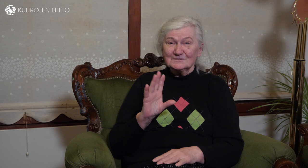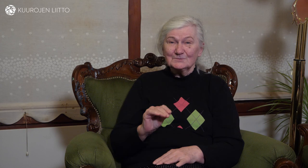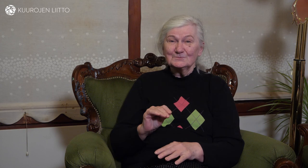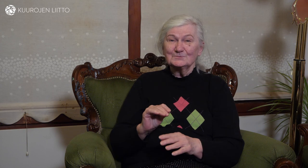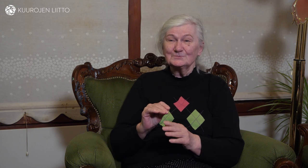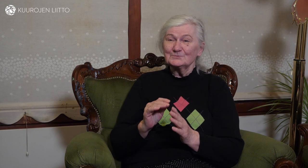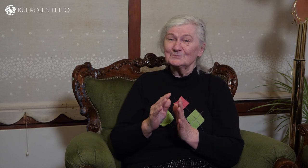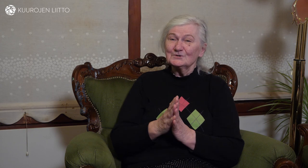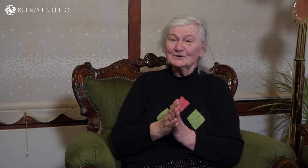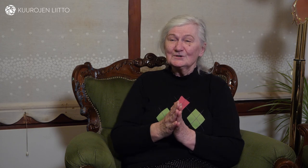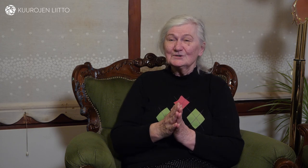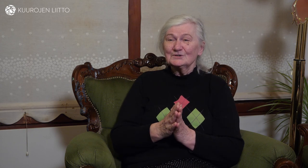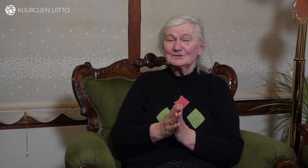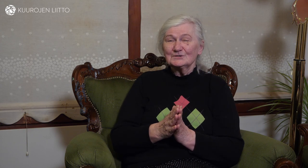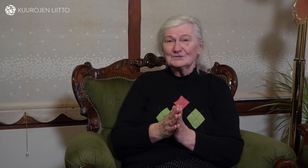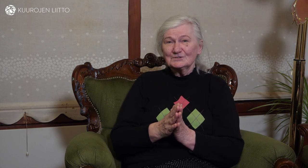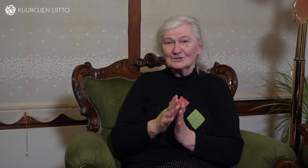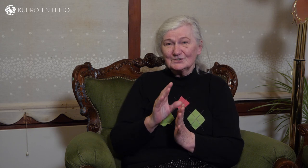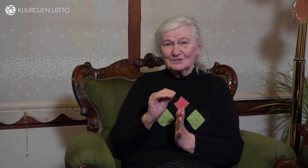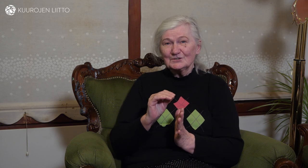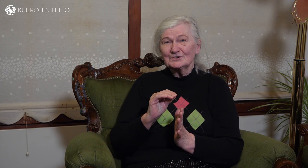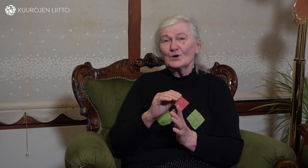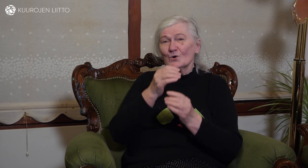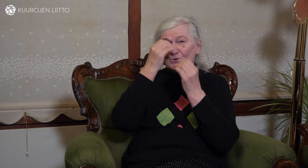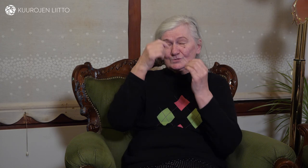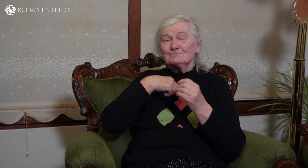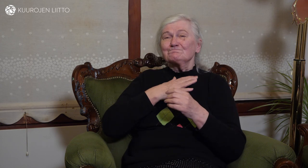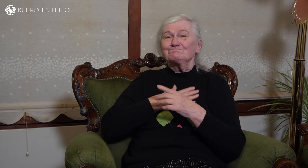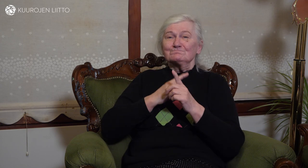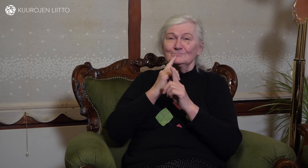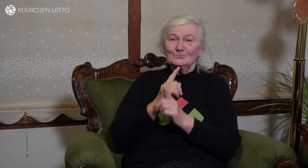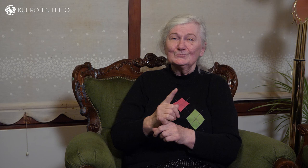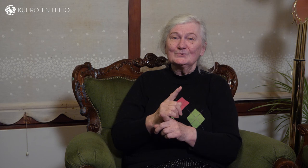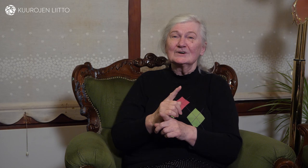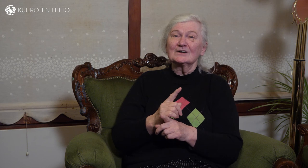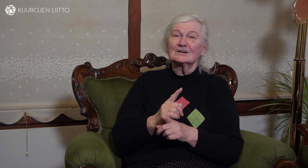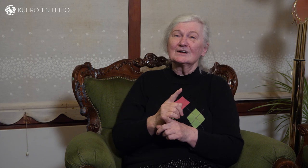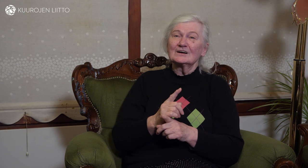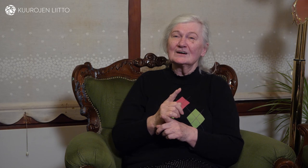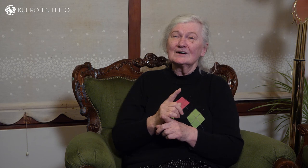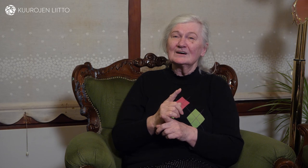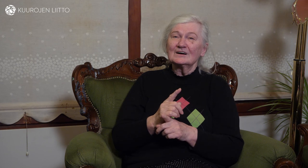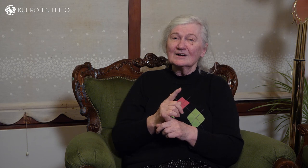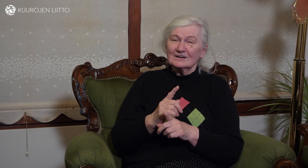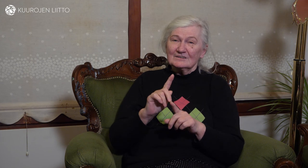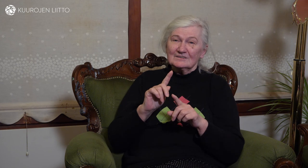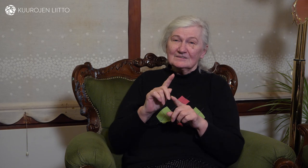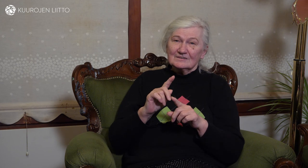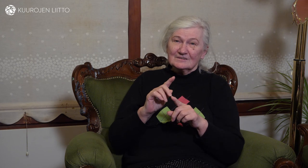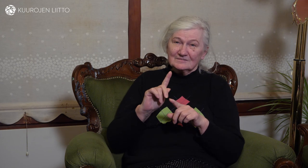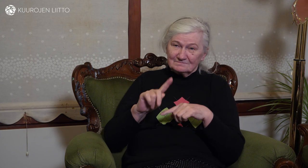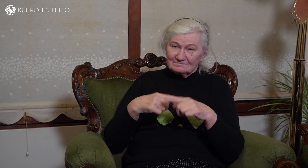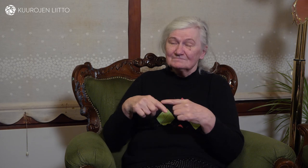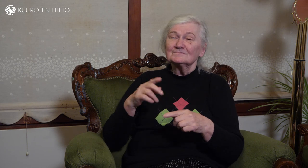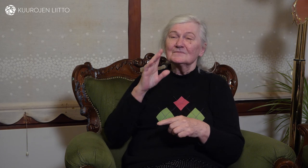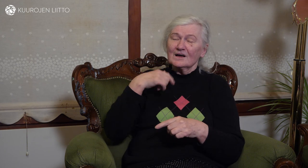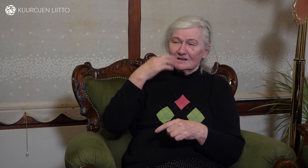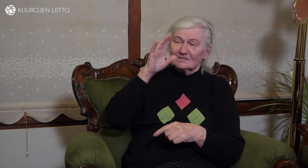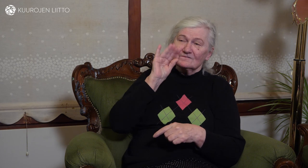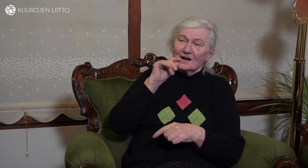(Viittomakielisen vapaaehtoistoiminnan) koulutukseen lähdin mukaan, sillä ajattelin -